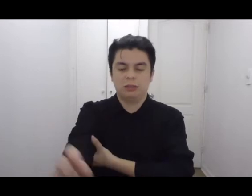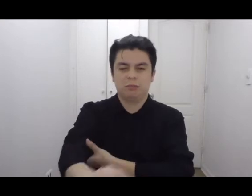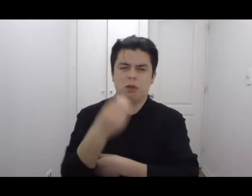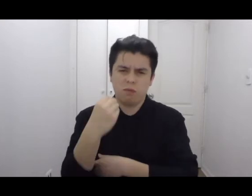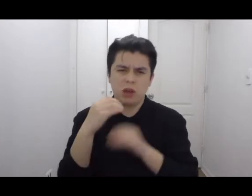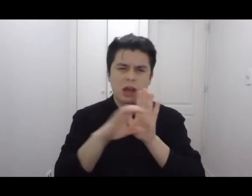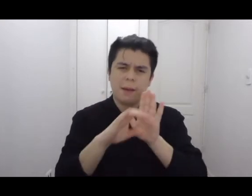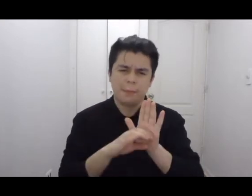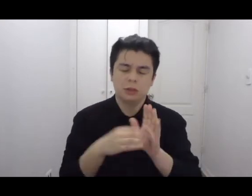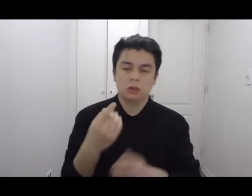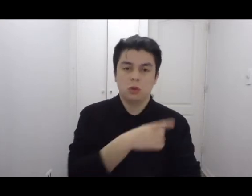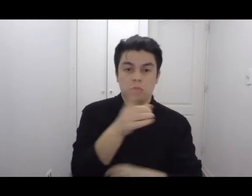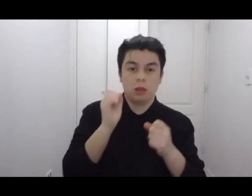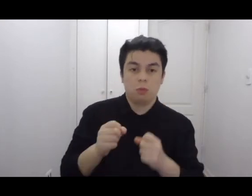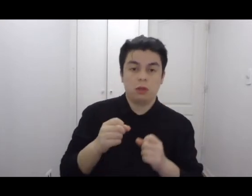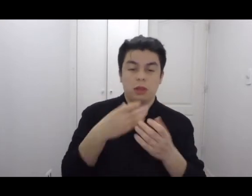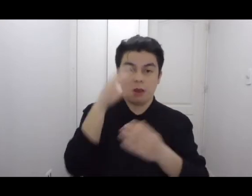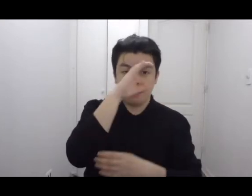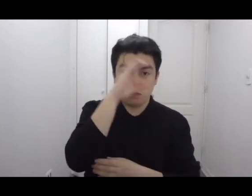meds que es meds.cl , tienen que